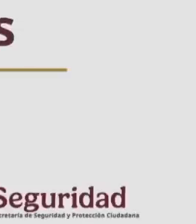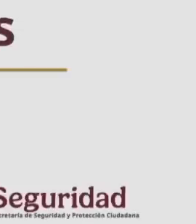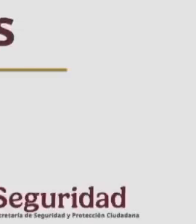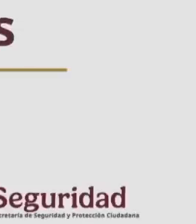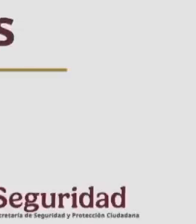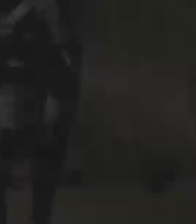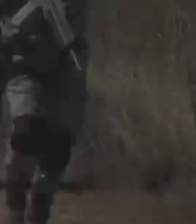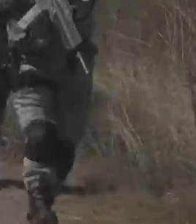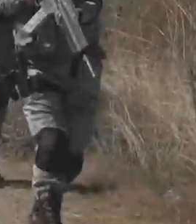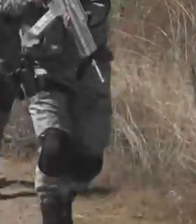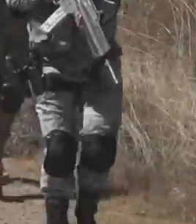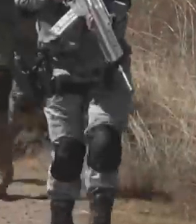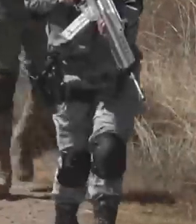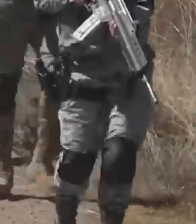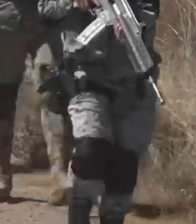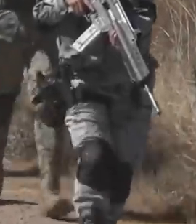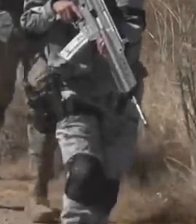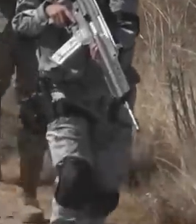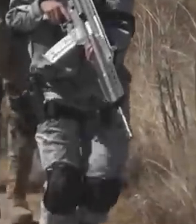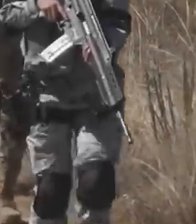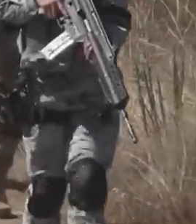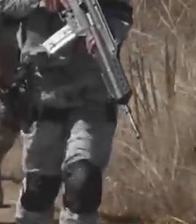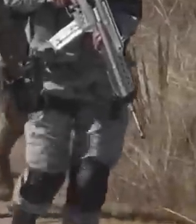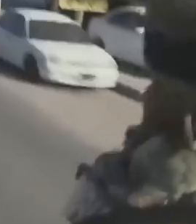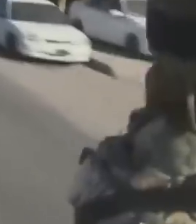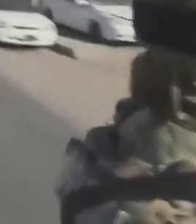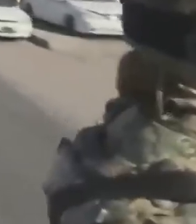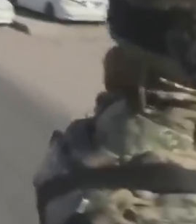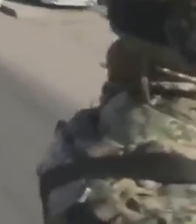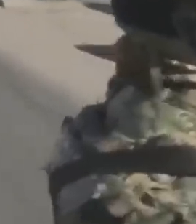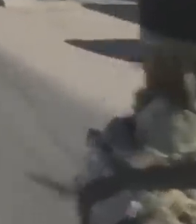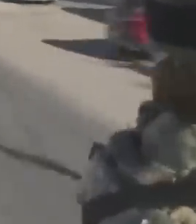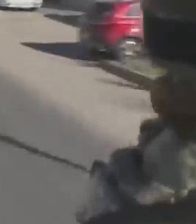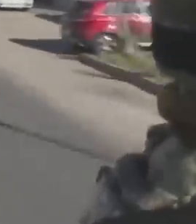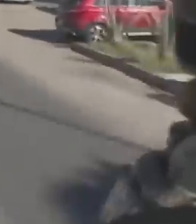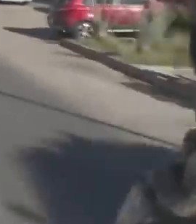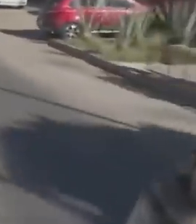todo este trabajo encaminado al logro de los objetivos de la estrategia nacional de seguridad